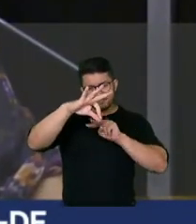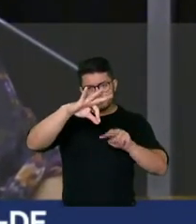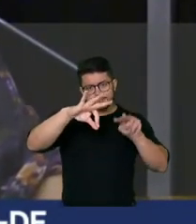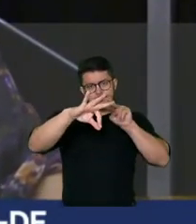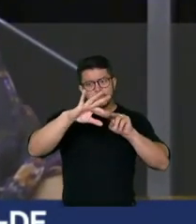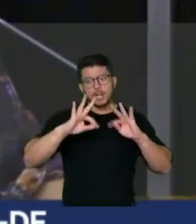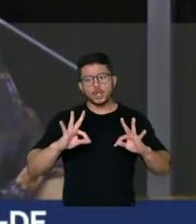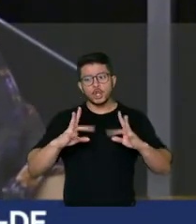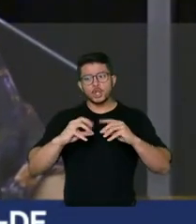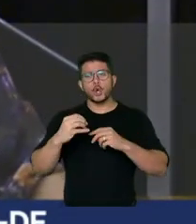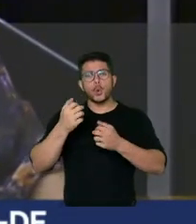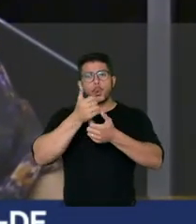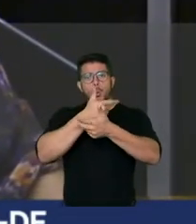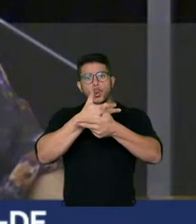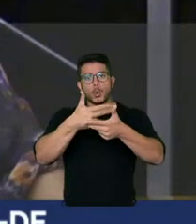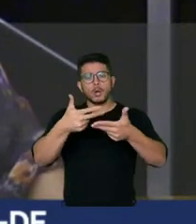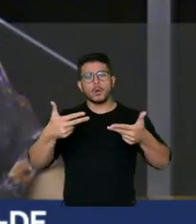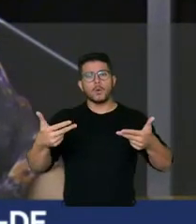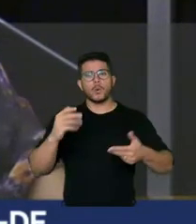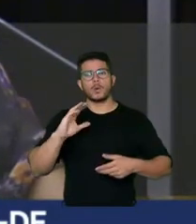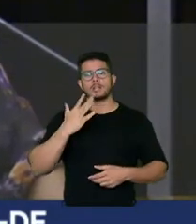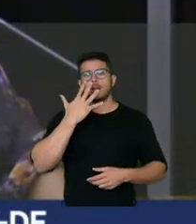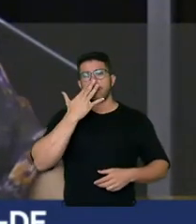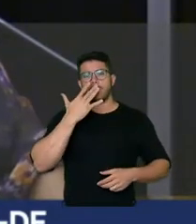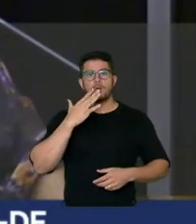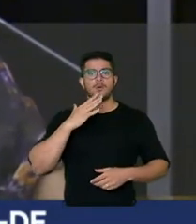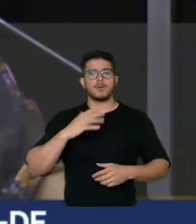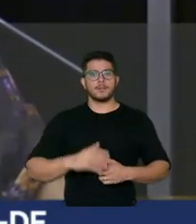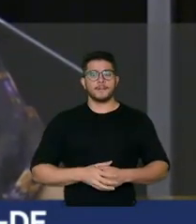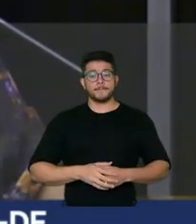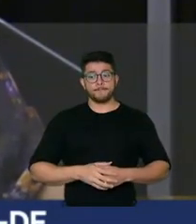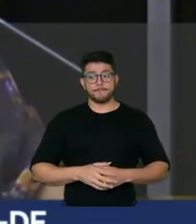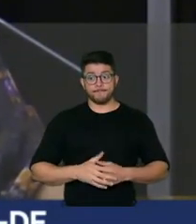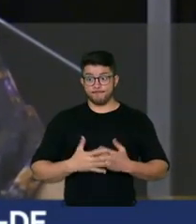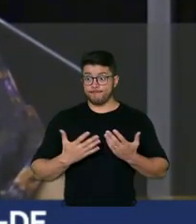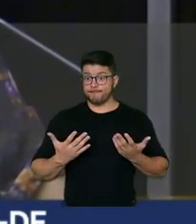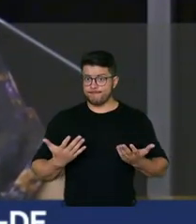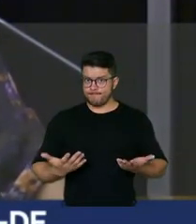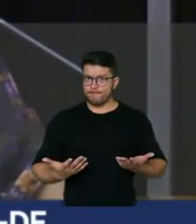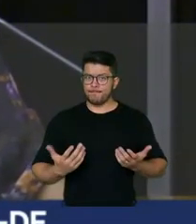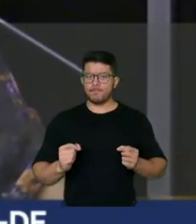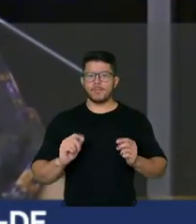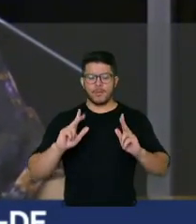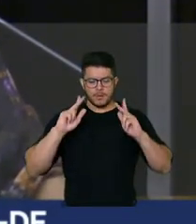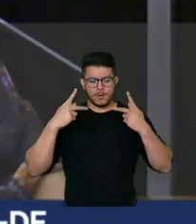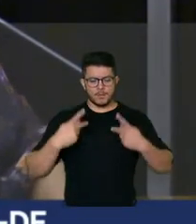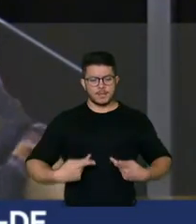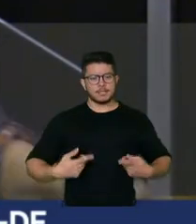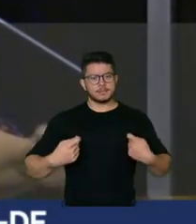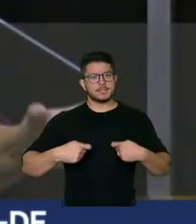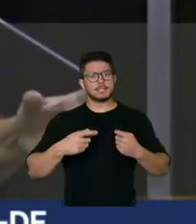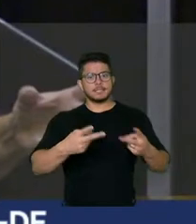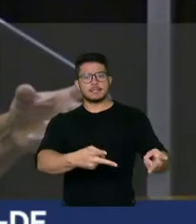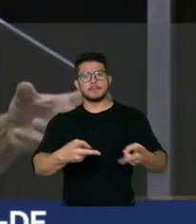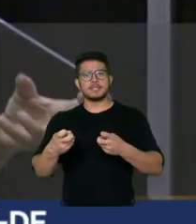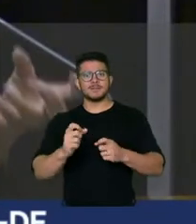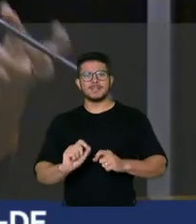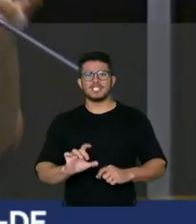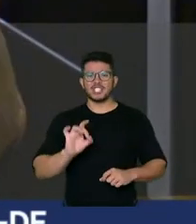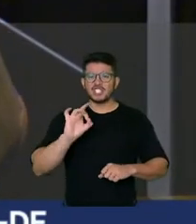INADMISSÍVEL QUE SE QUEIRA VER A IMUNIDADE COM TODA DIVERSIDADE, CORES E LUTAS E